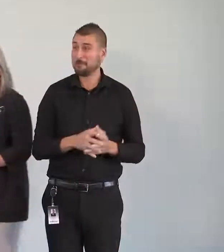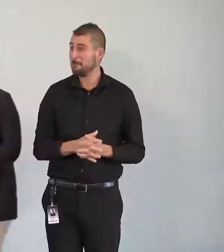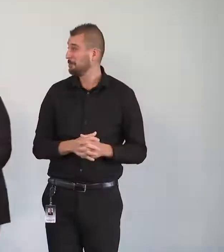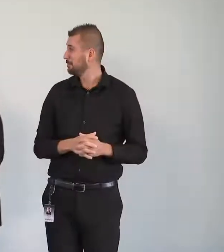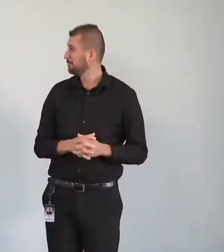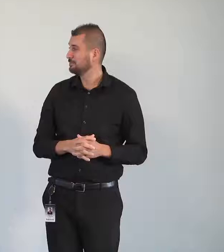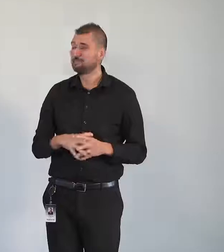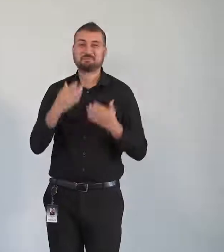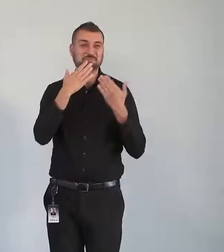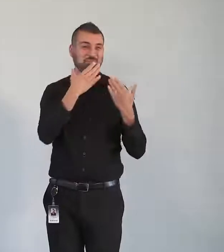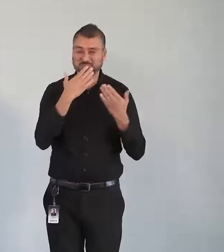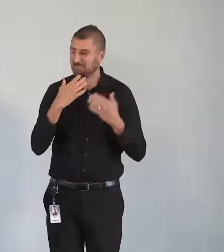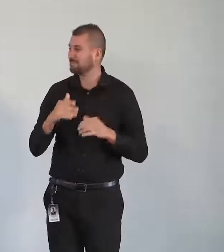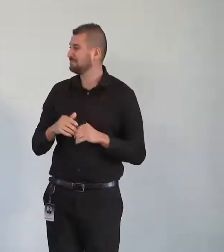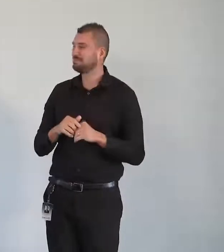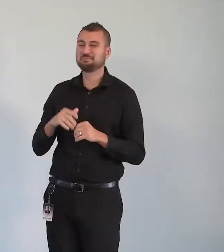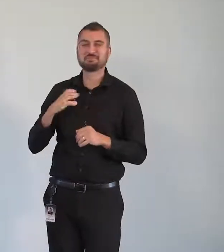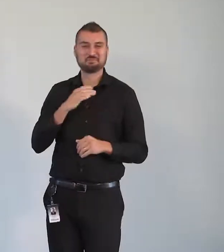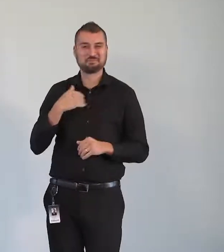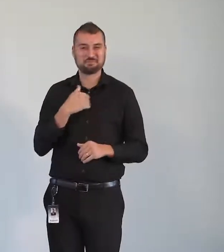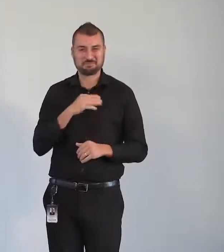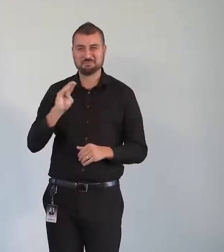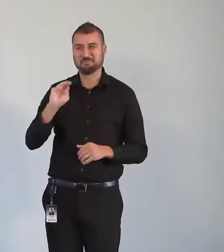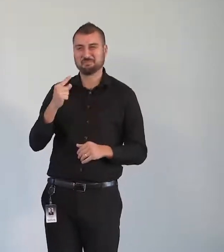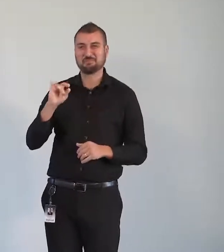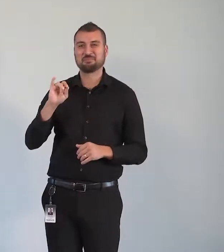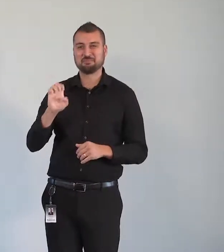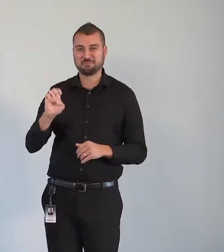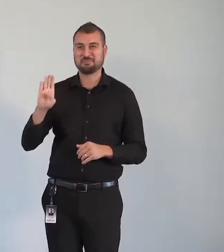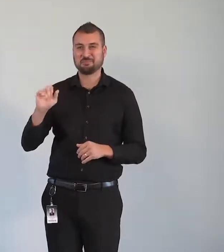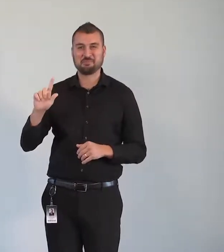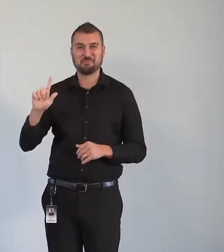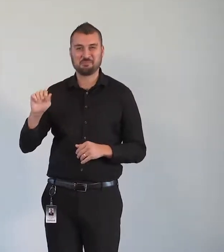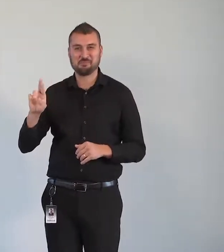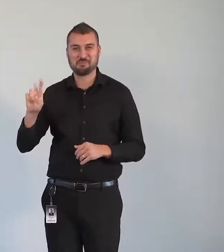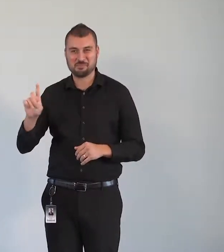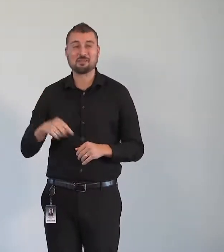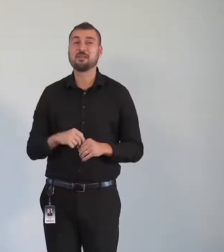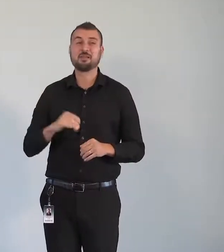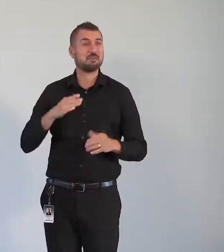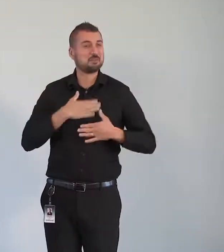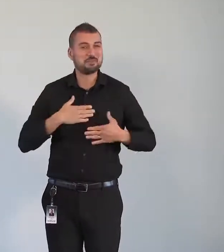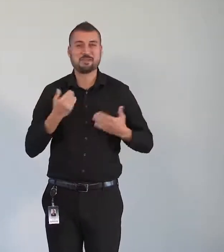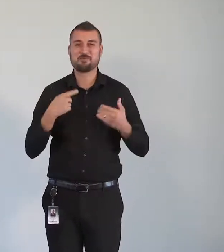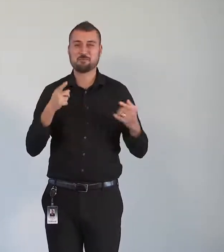gracias miembro del consejo Maggie Ballard es un placer tenerte aquí en el museo estamos